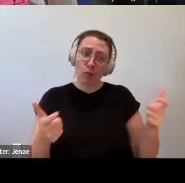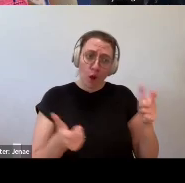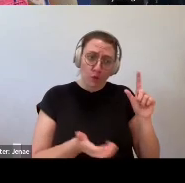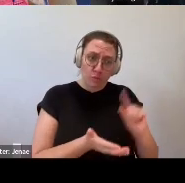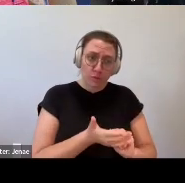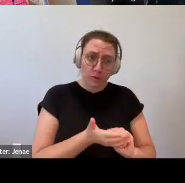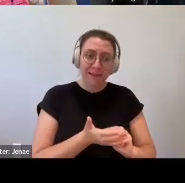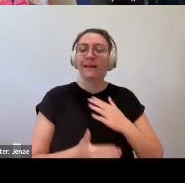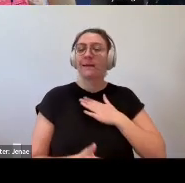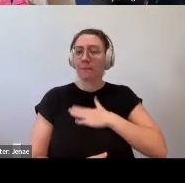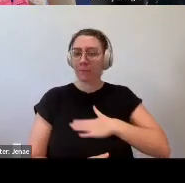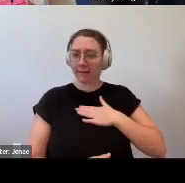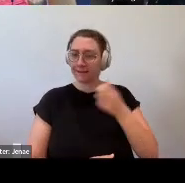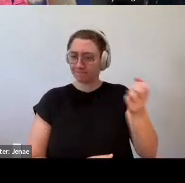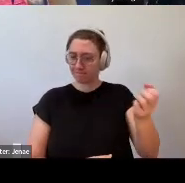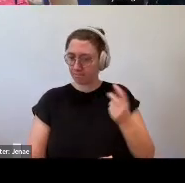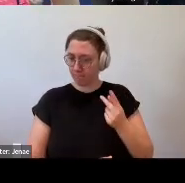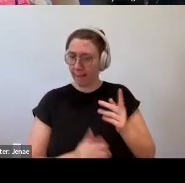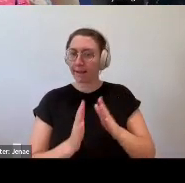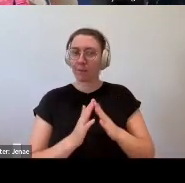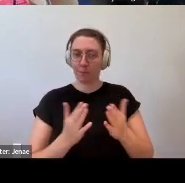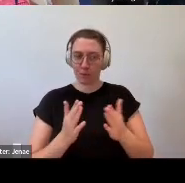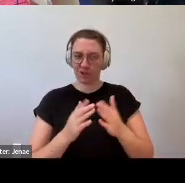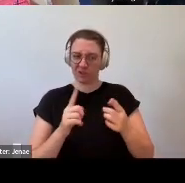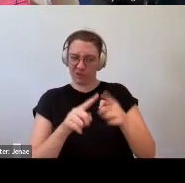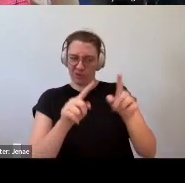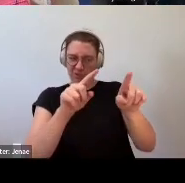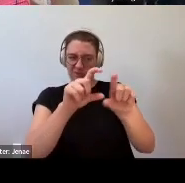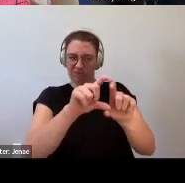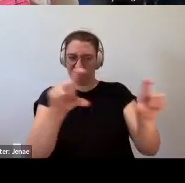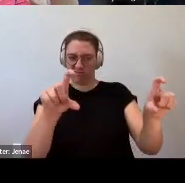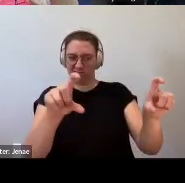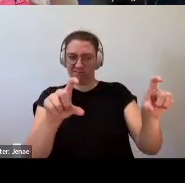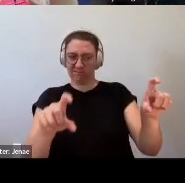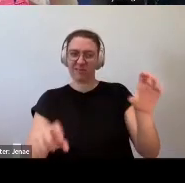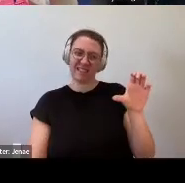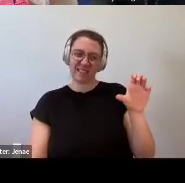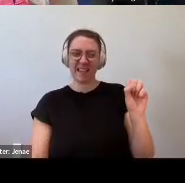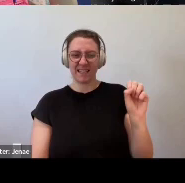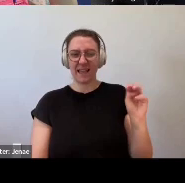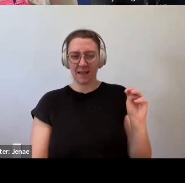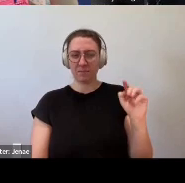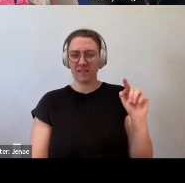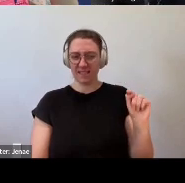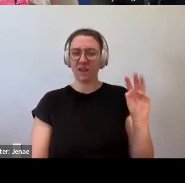lo devuelva al almacén de medios CSMT, ubicado